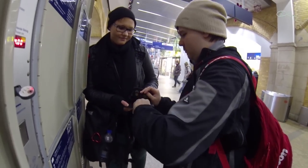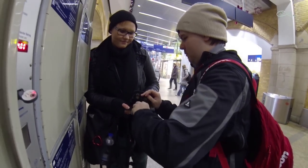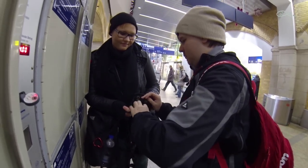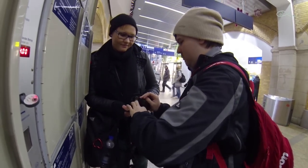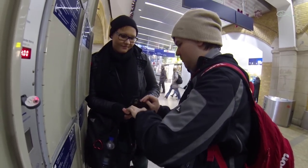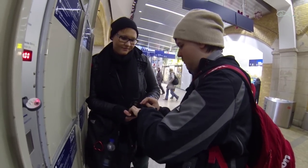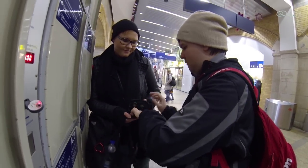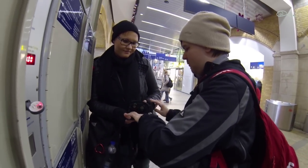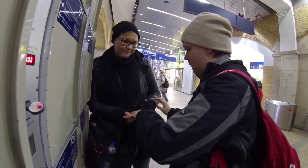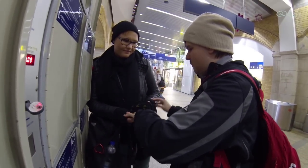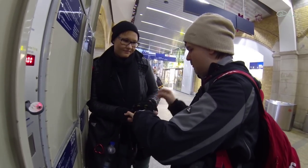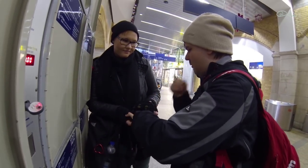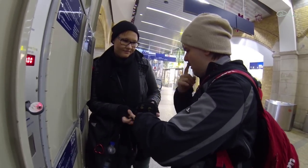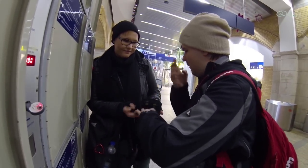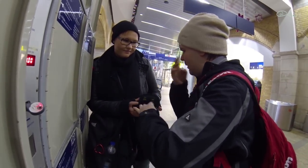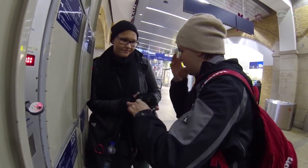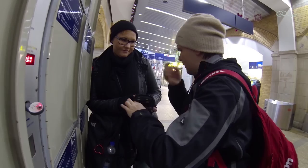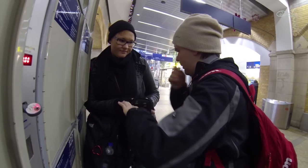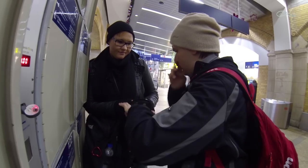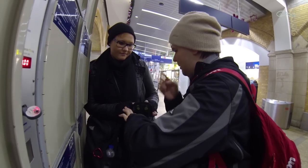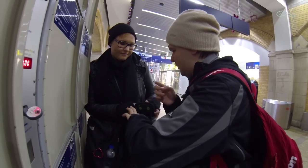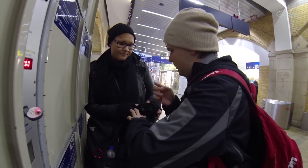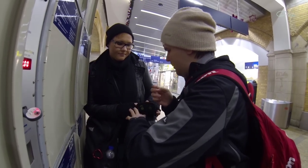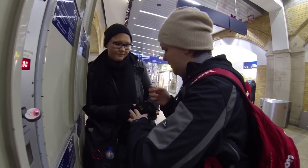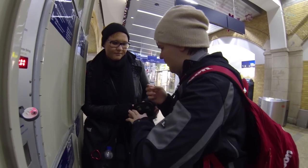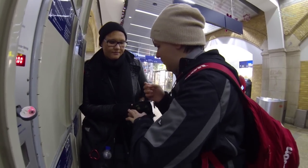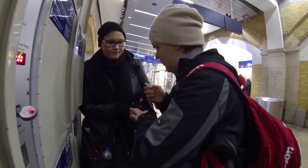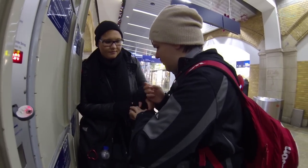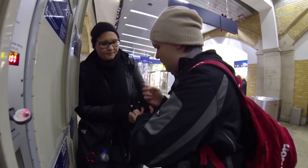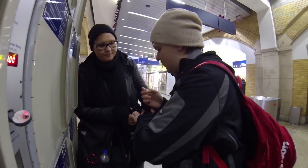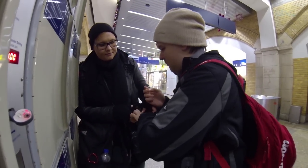Finde nichts. LAURA: Guck nochmal da.